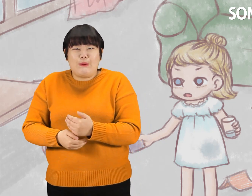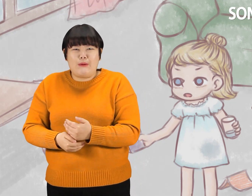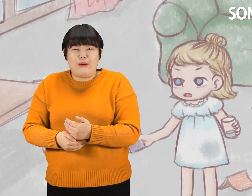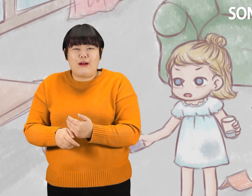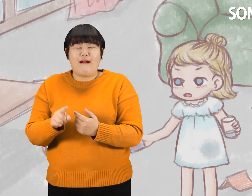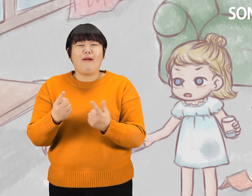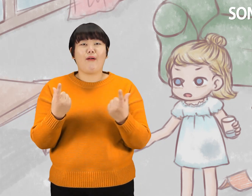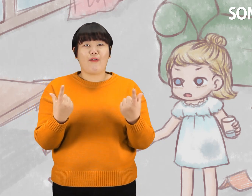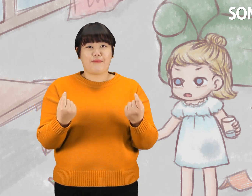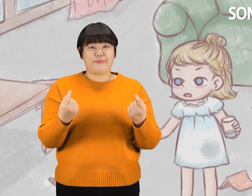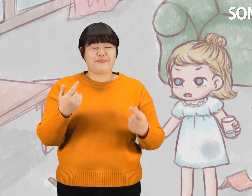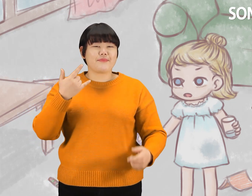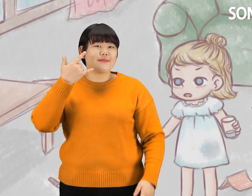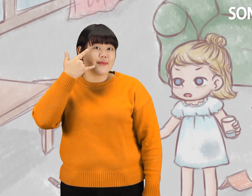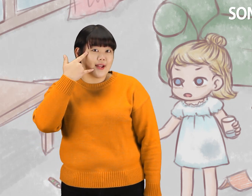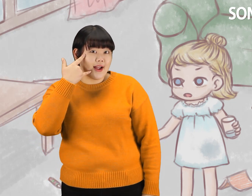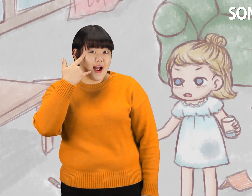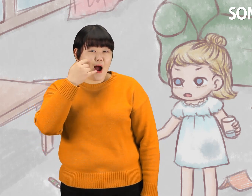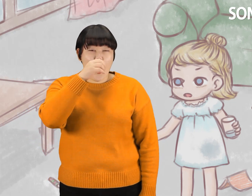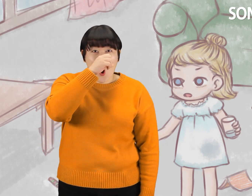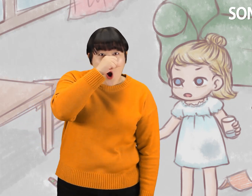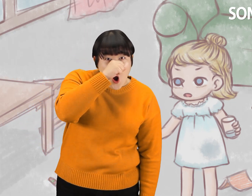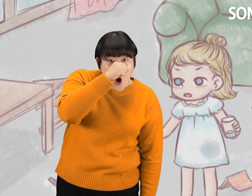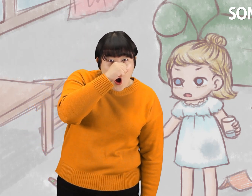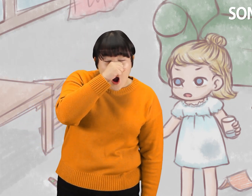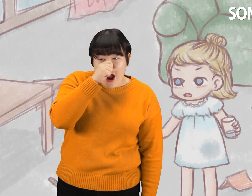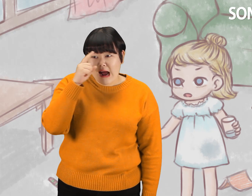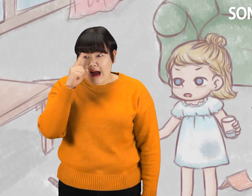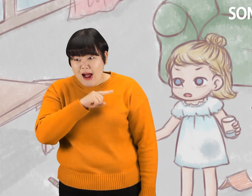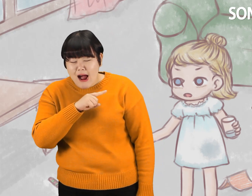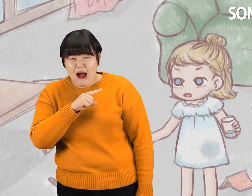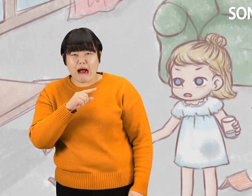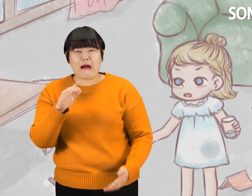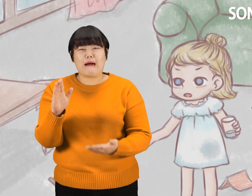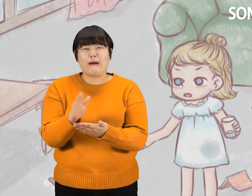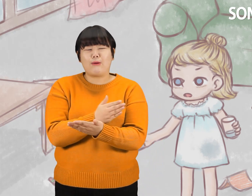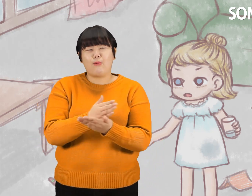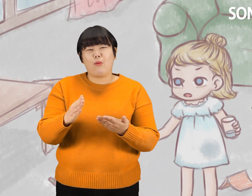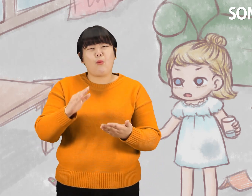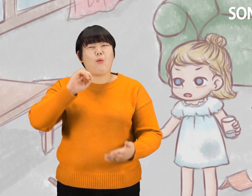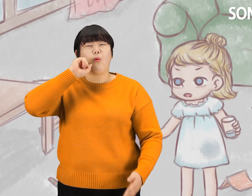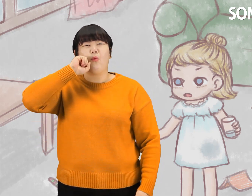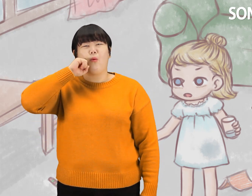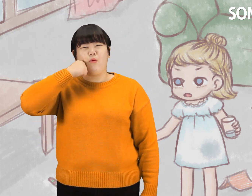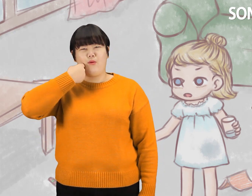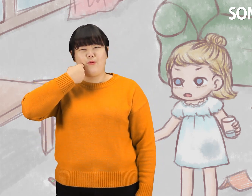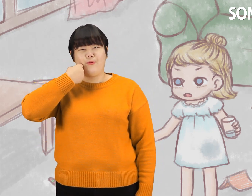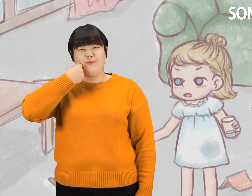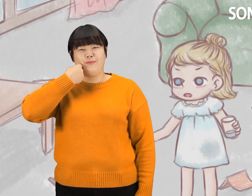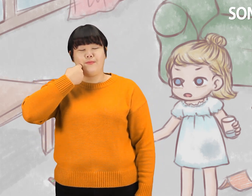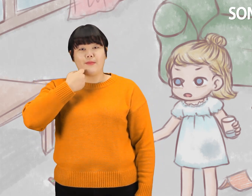このようにヘレンは良い日と悪いことを区別していない。